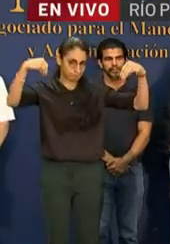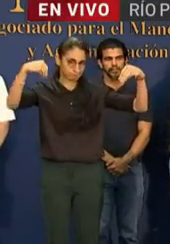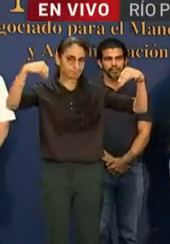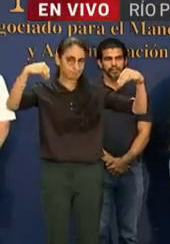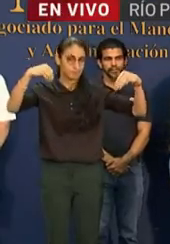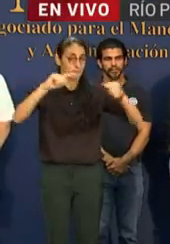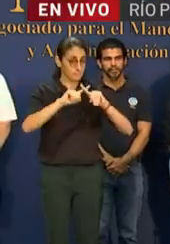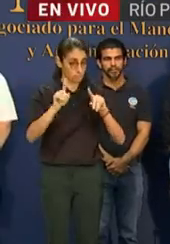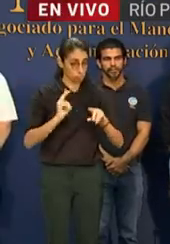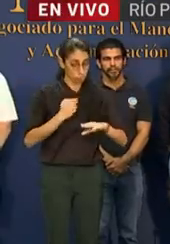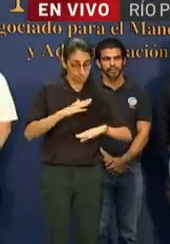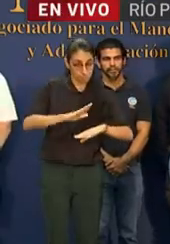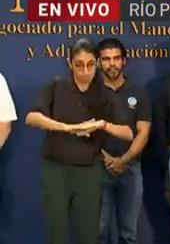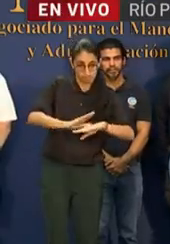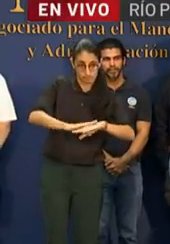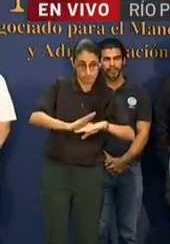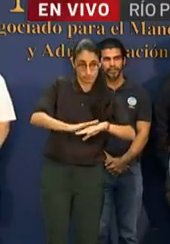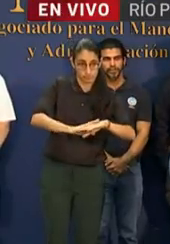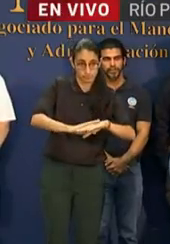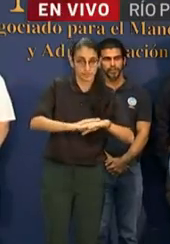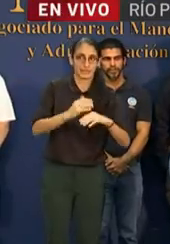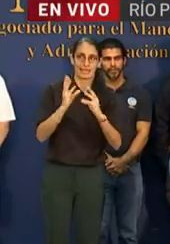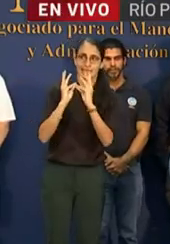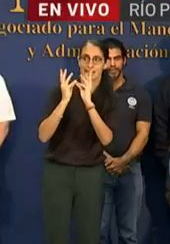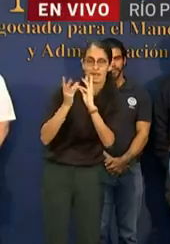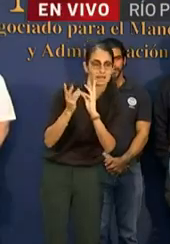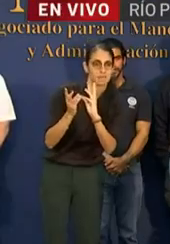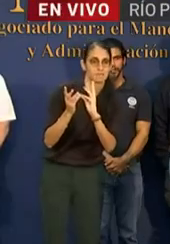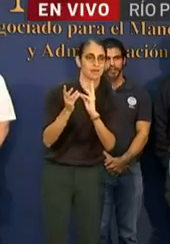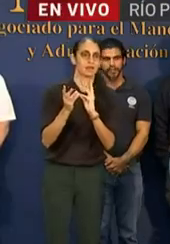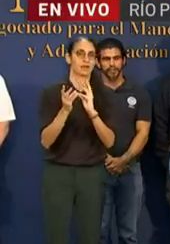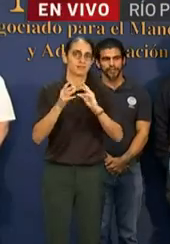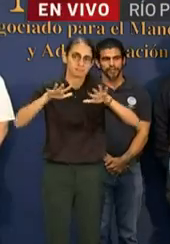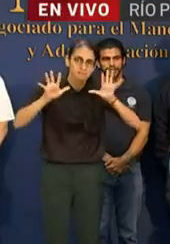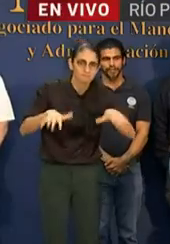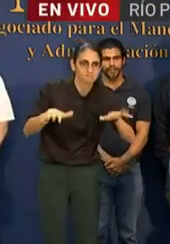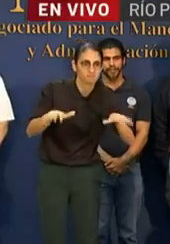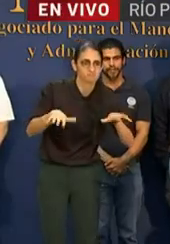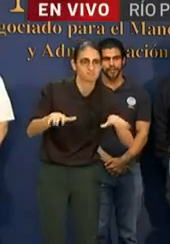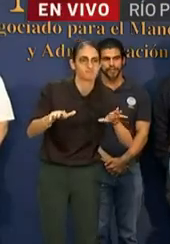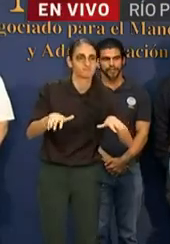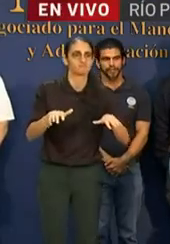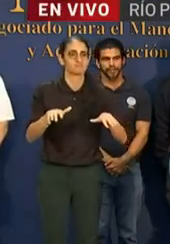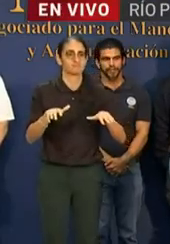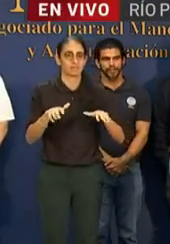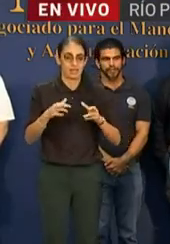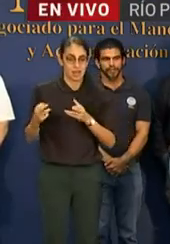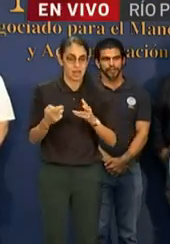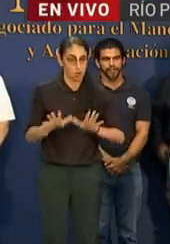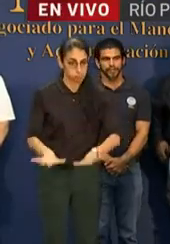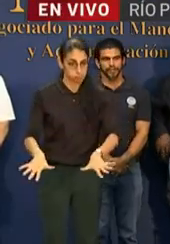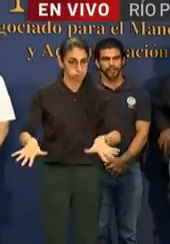SEÑOR GOBERNADOR, TENEMOS 1